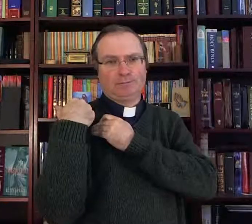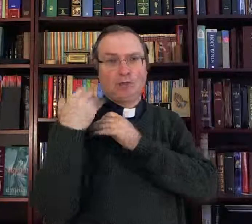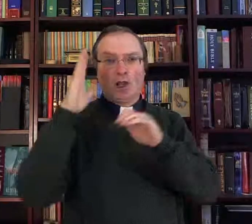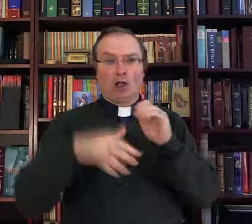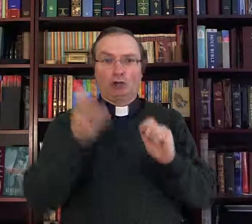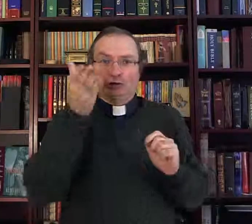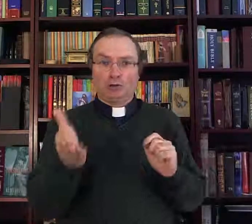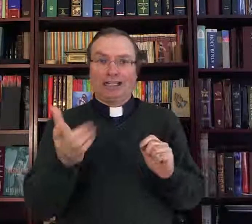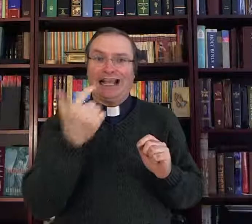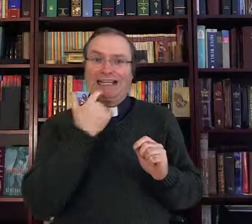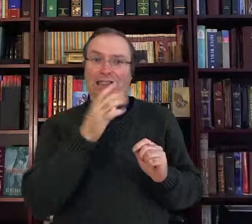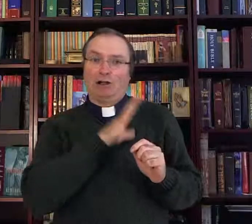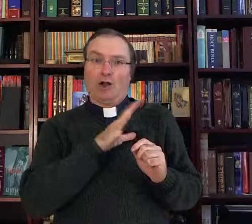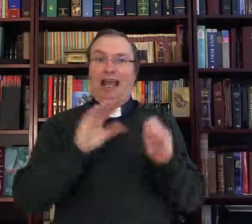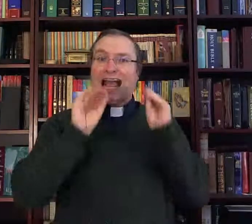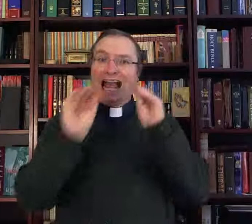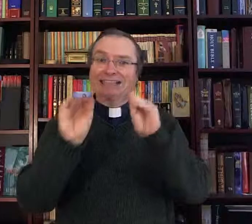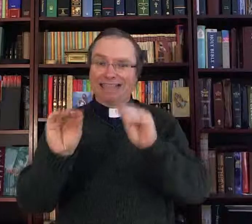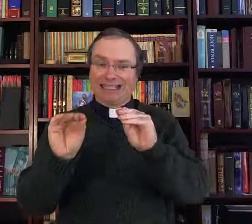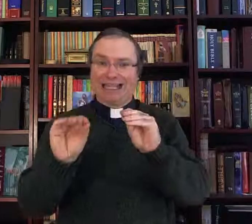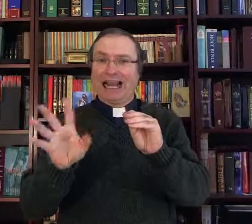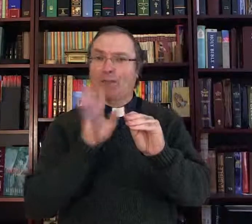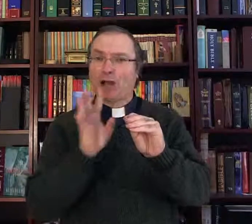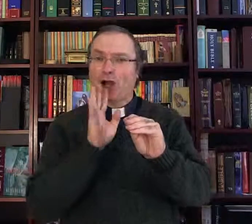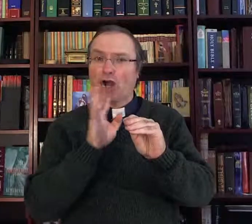Que celui à qui l’on enseigne la parole